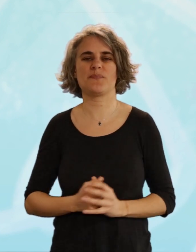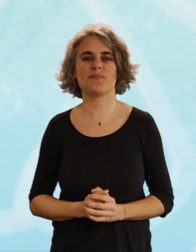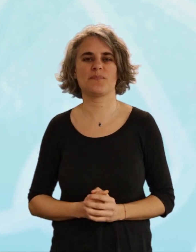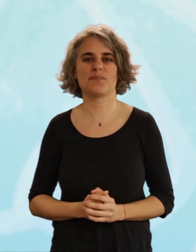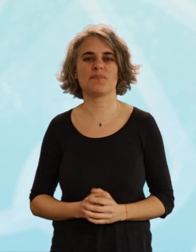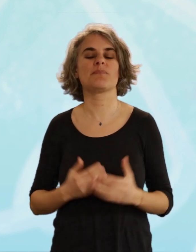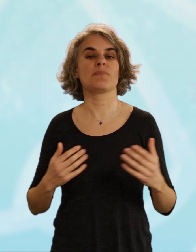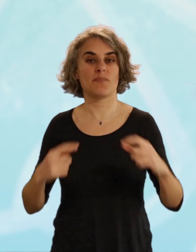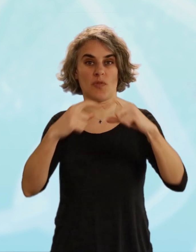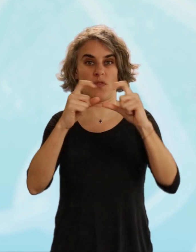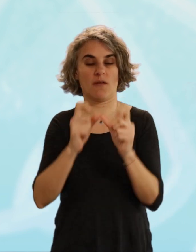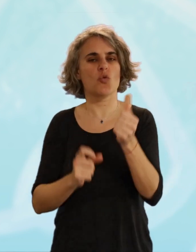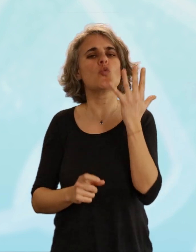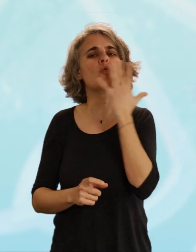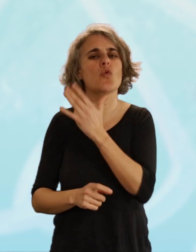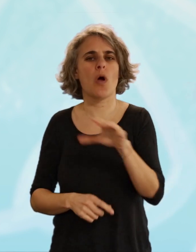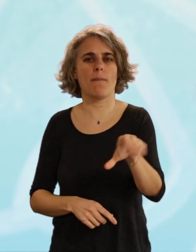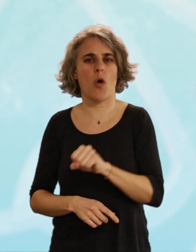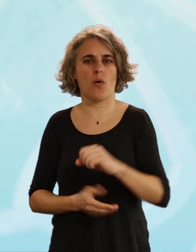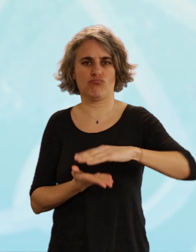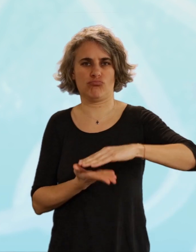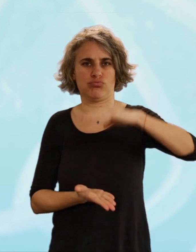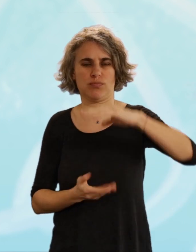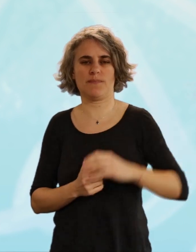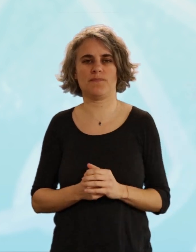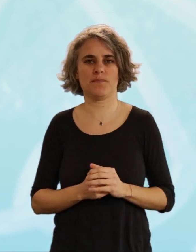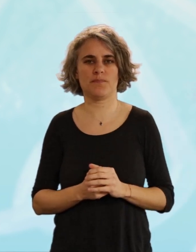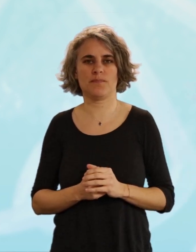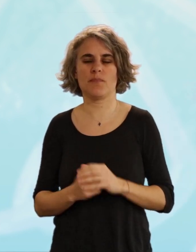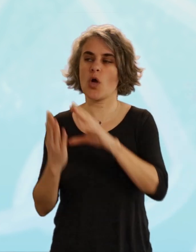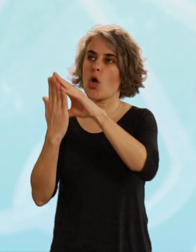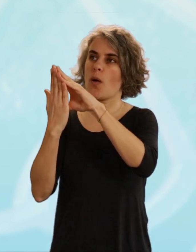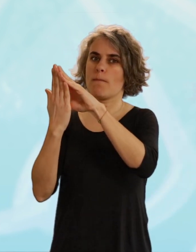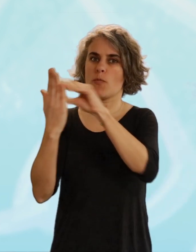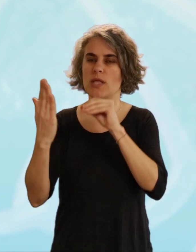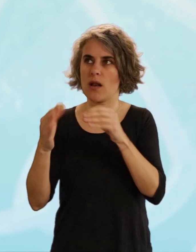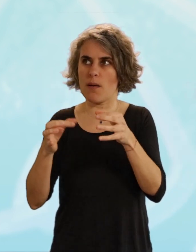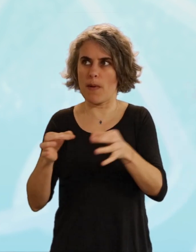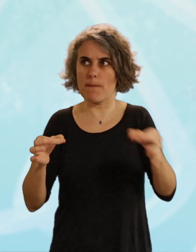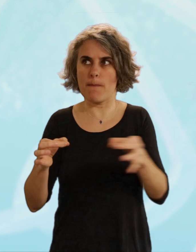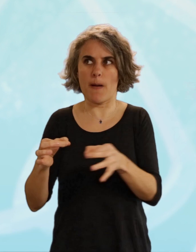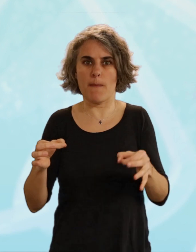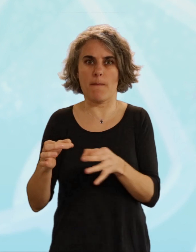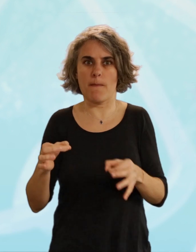Choisissez une seule couleur de trèfles. Positionnez les trèfles sur le plateau de la façon indiquée sur le puzzle choisi.